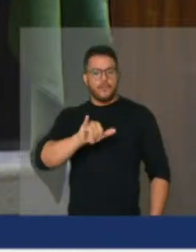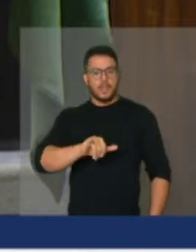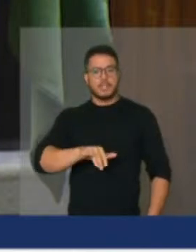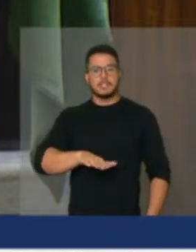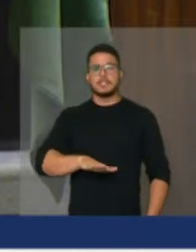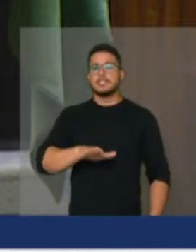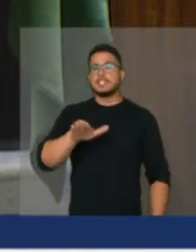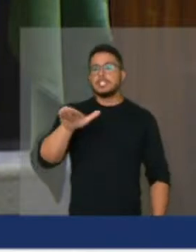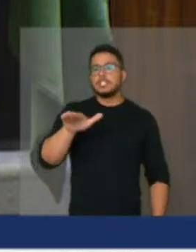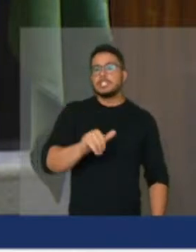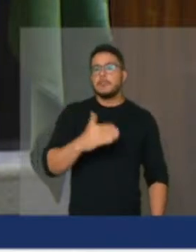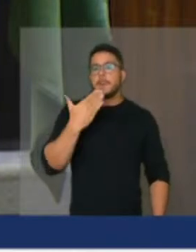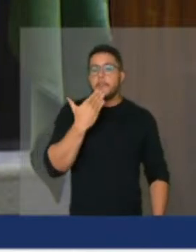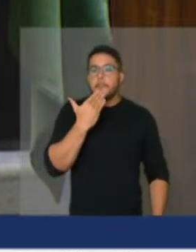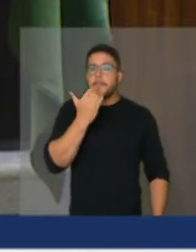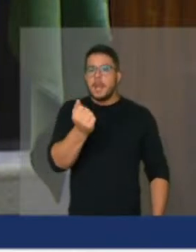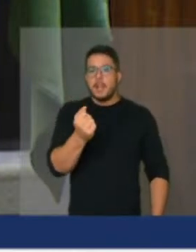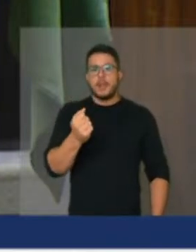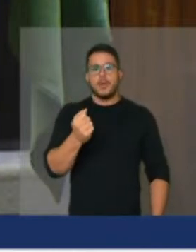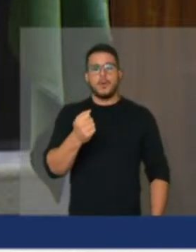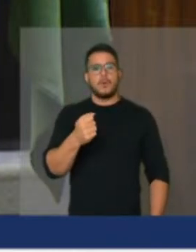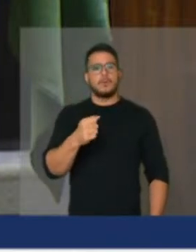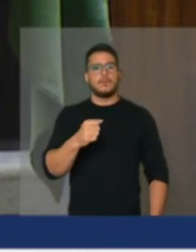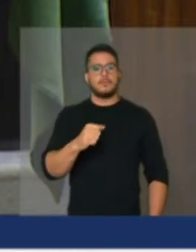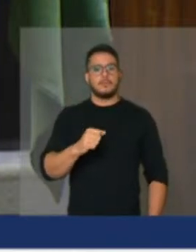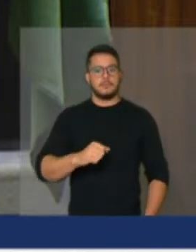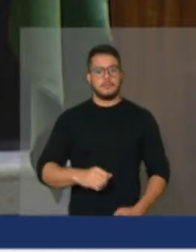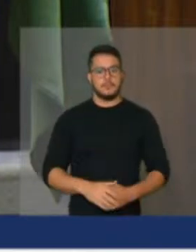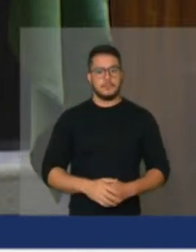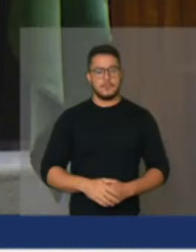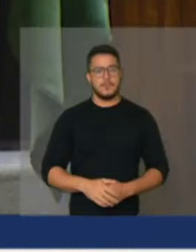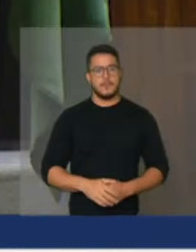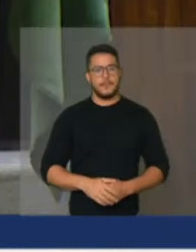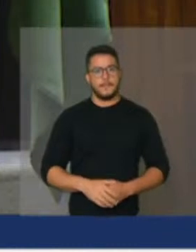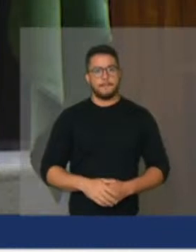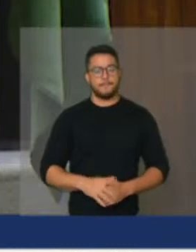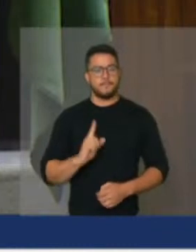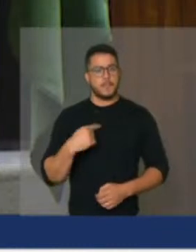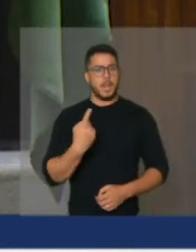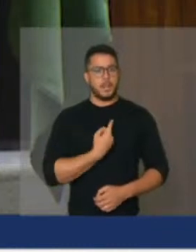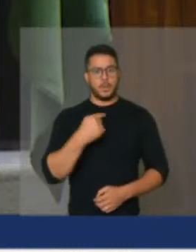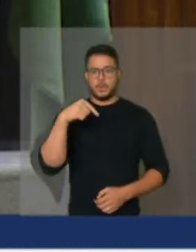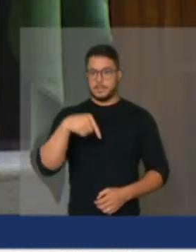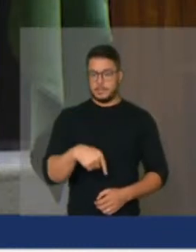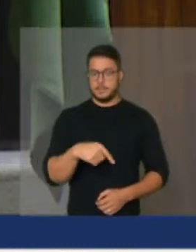CONVOCOU, QUE É O PARLAMENTO FIZER. ESSA É A PRIMEIRA QUESTÃO. NADA DE PREPOTÊ NCIA. O MINISTRO VEM TAL DIA, O MINISTRO VEM TAL DIA. O